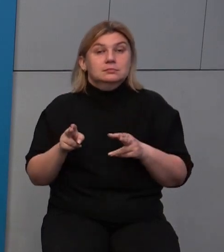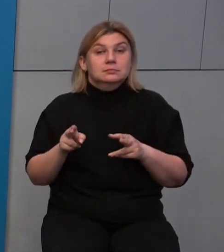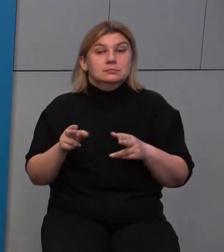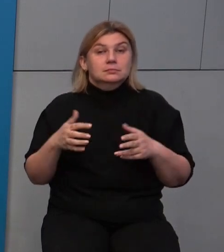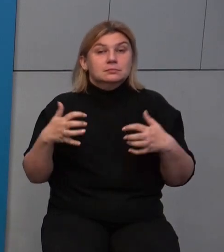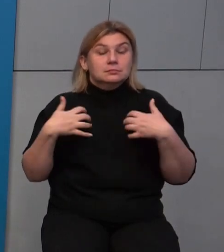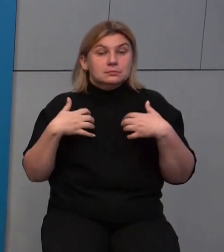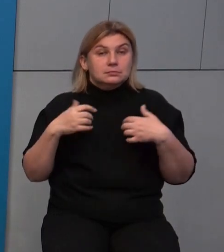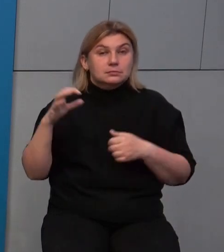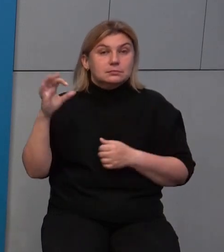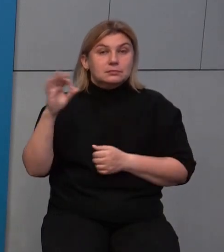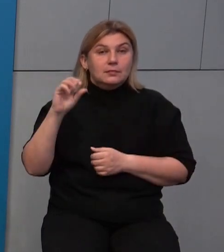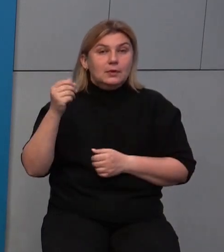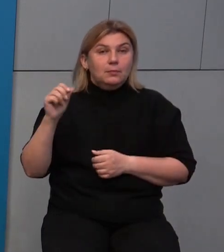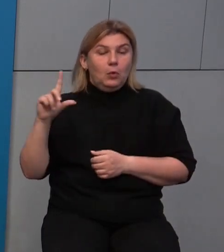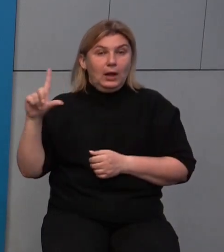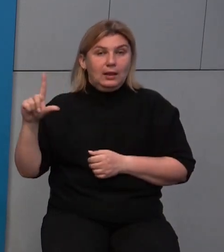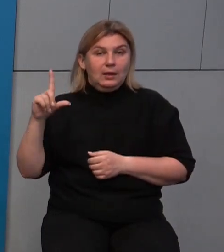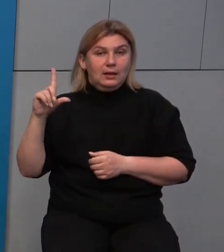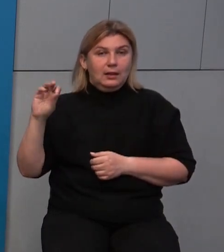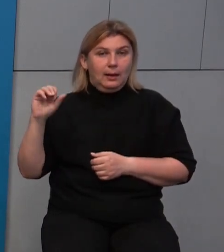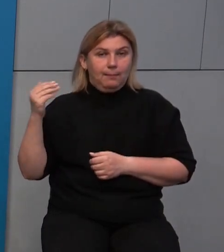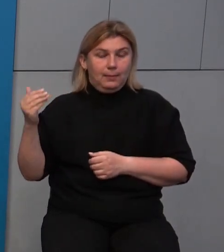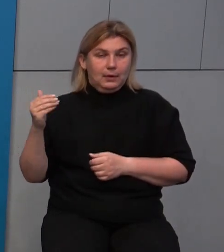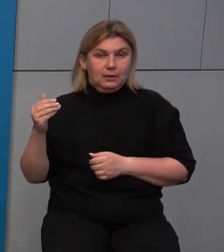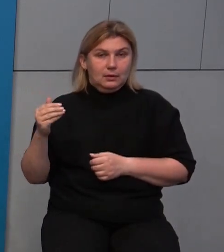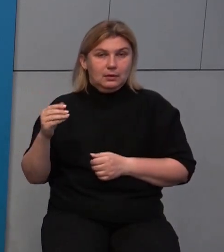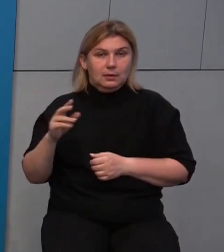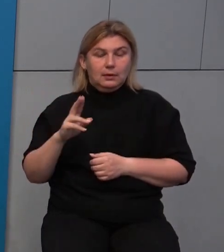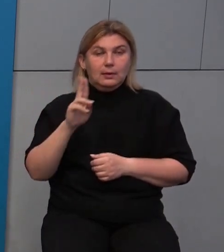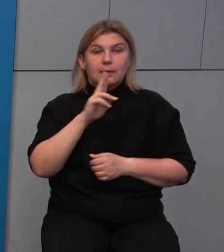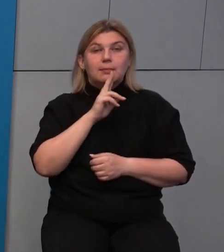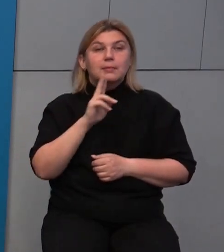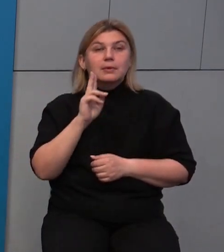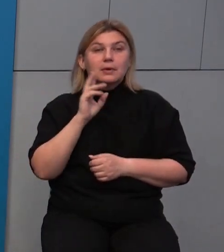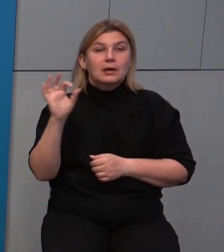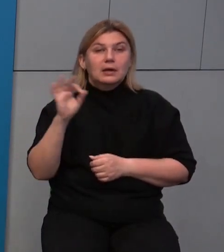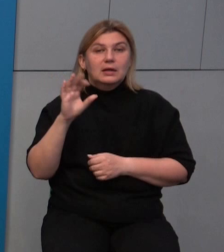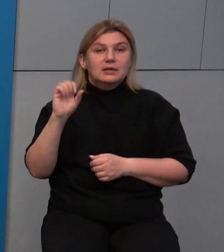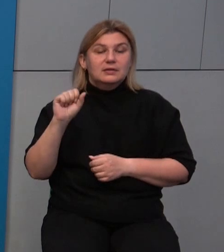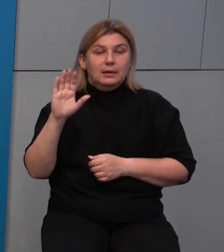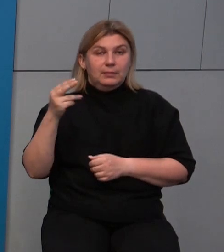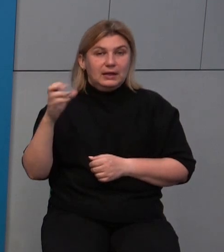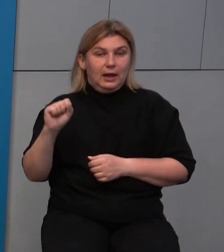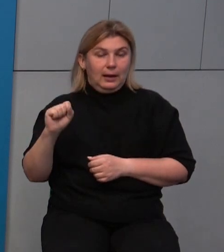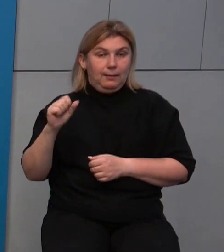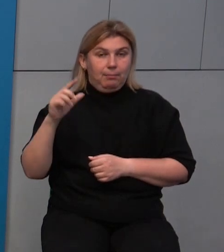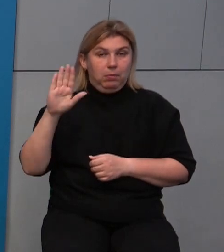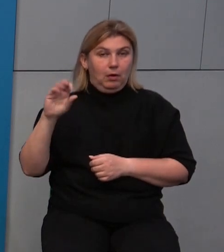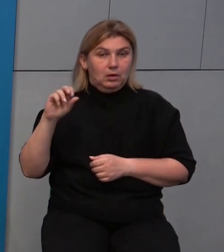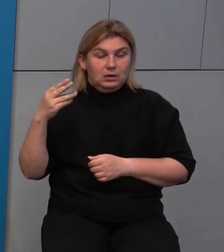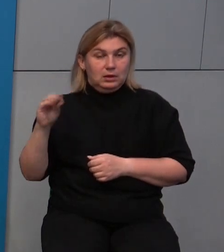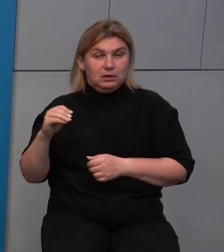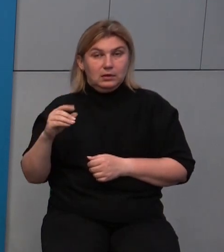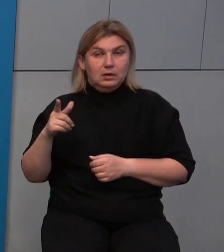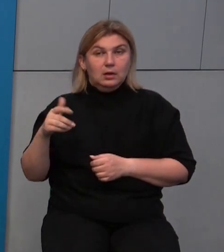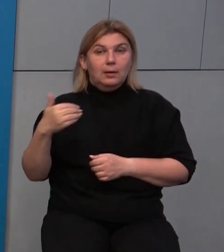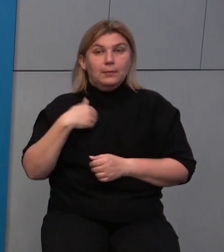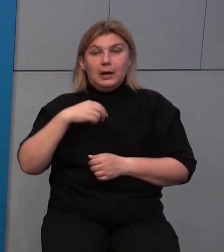Samuela Lema i matki Sabiny Wolner, to było najciekawsze.